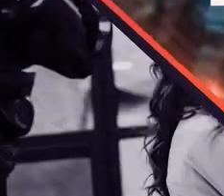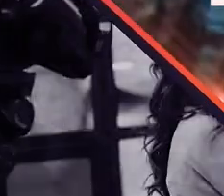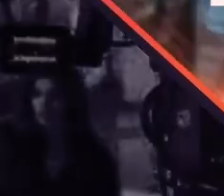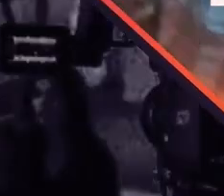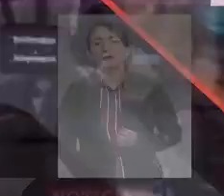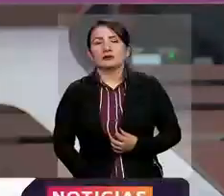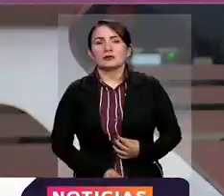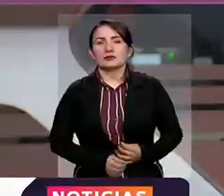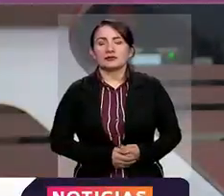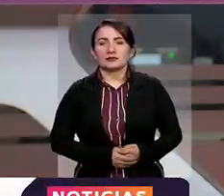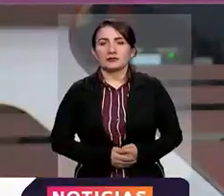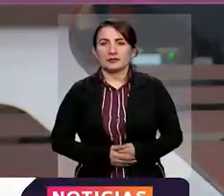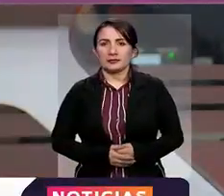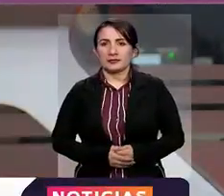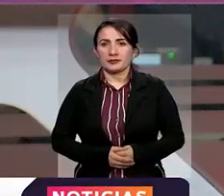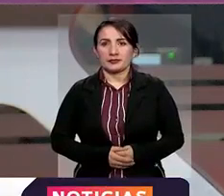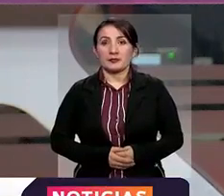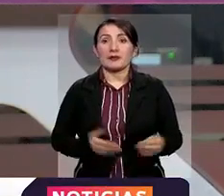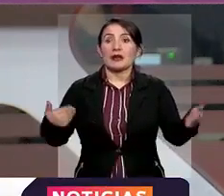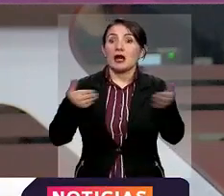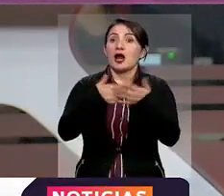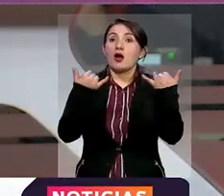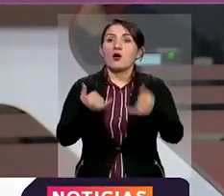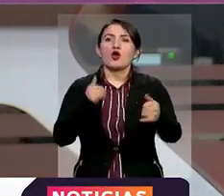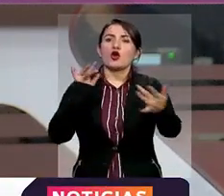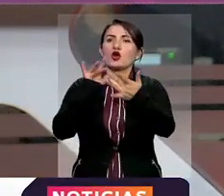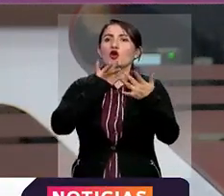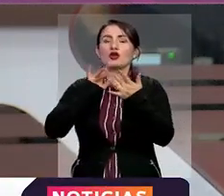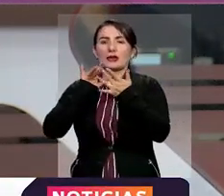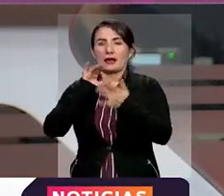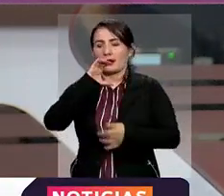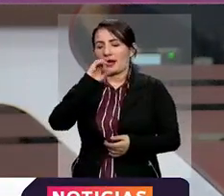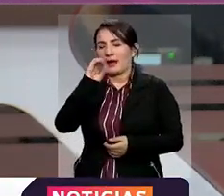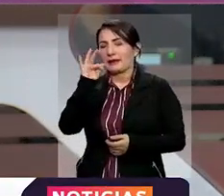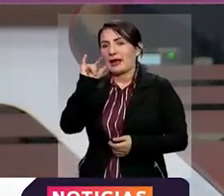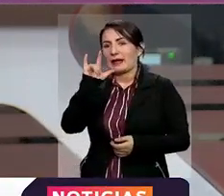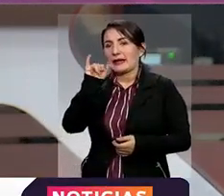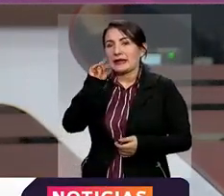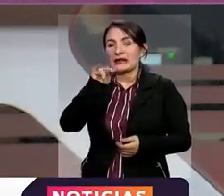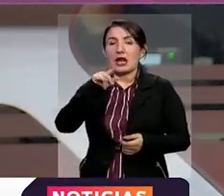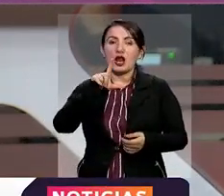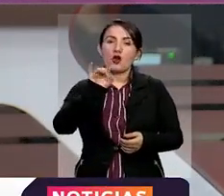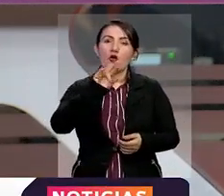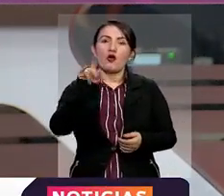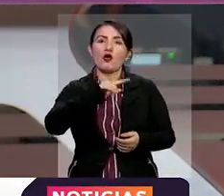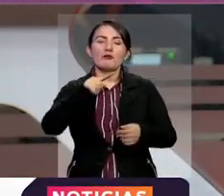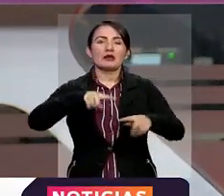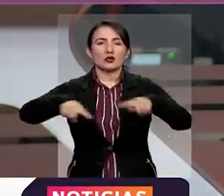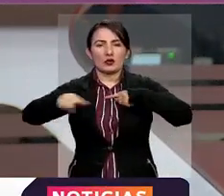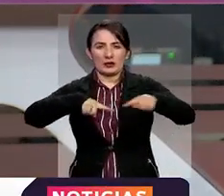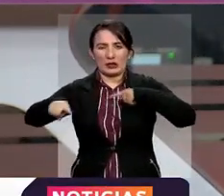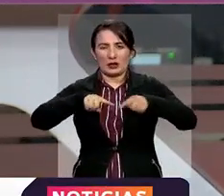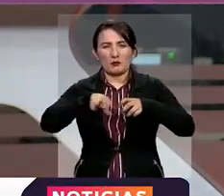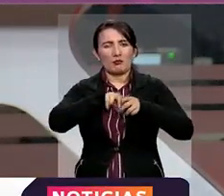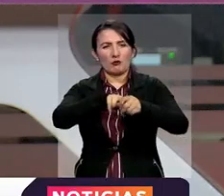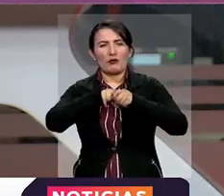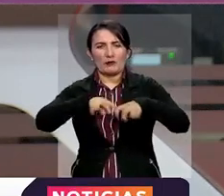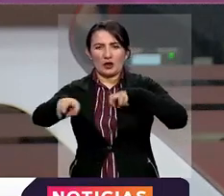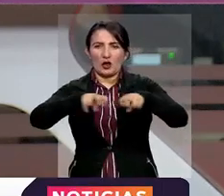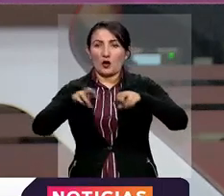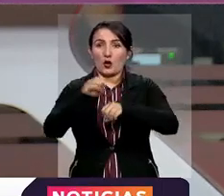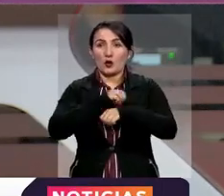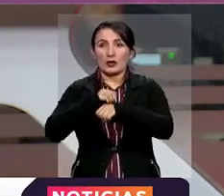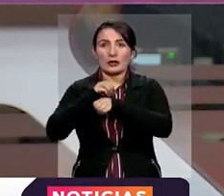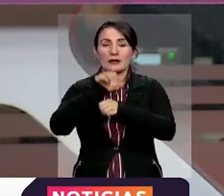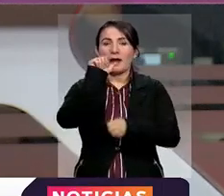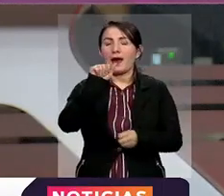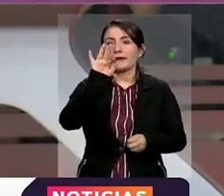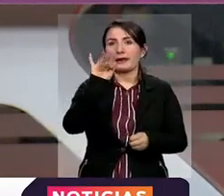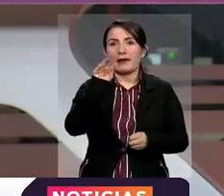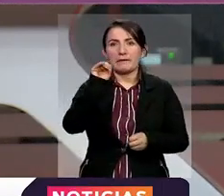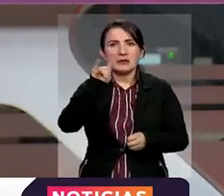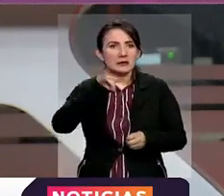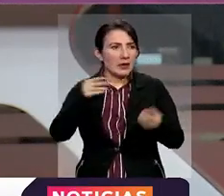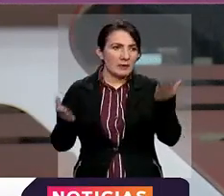EN LA FORMACIóN QUE LES TENEMOS